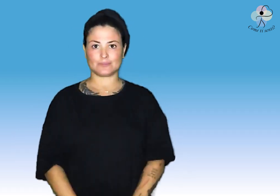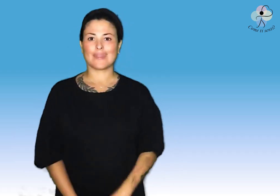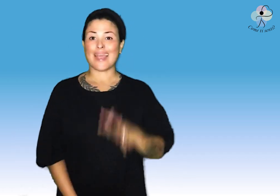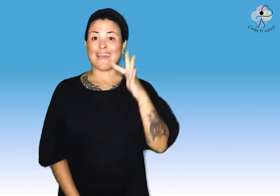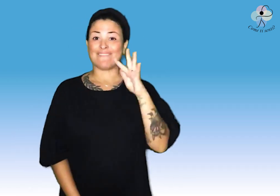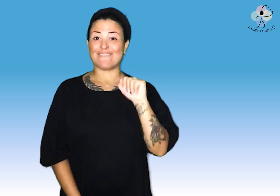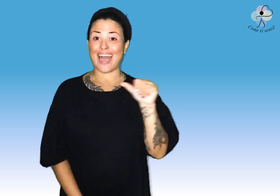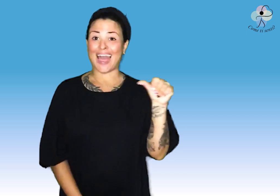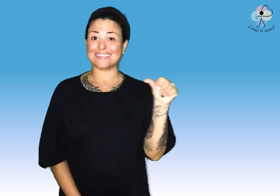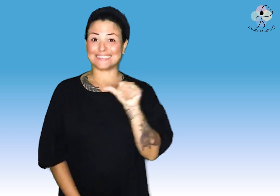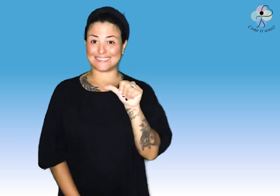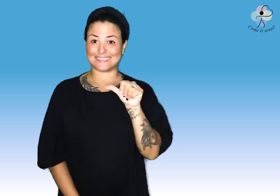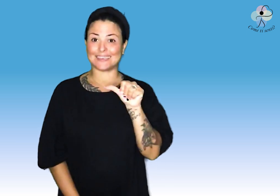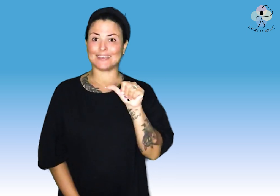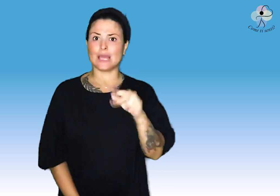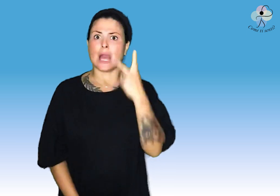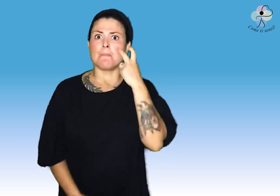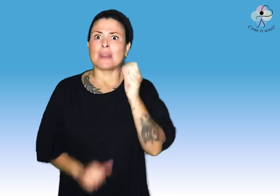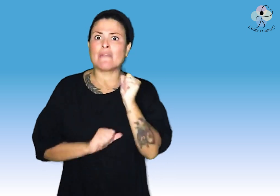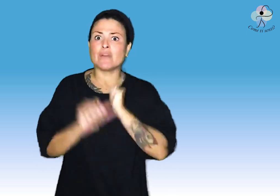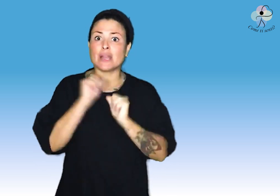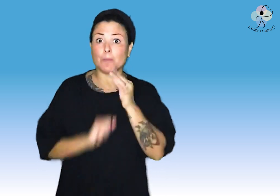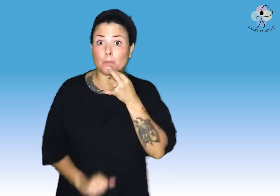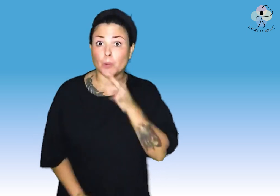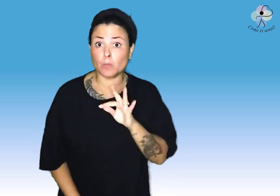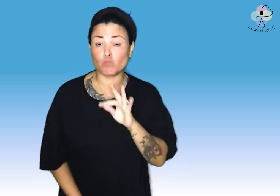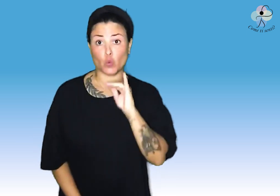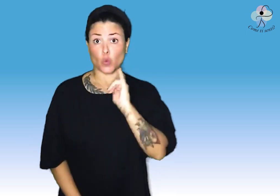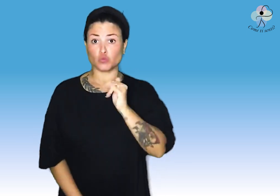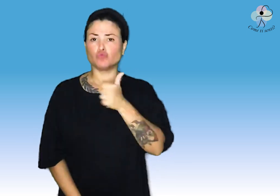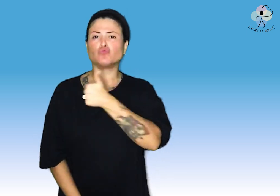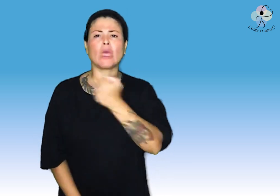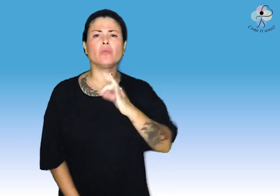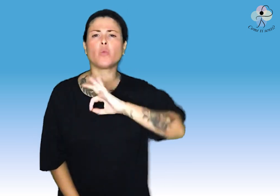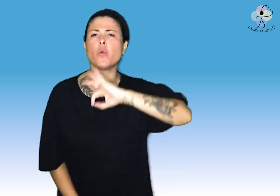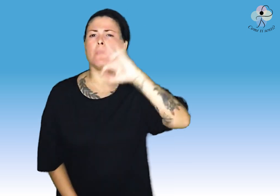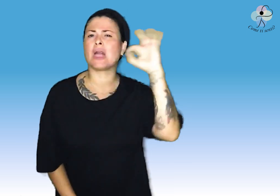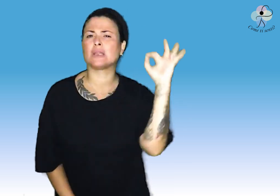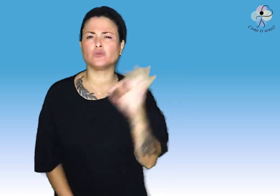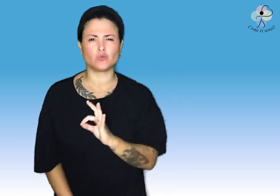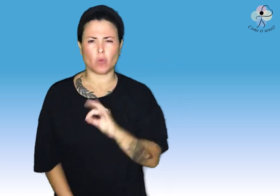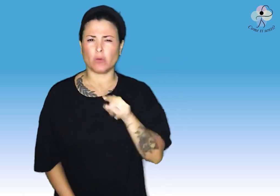La FAS si può prevenire al 100%,